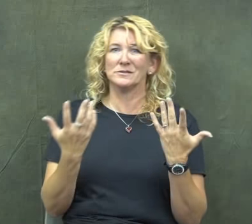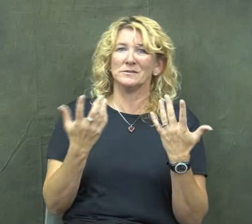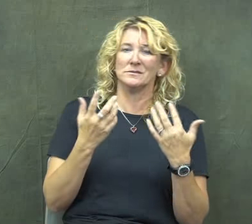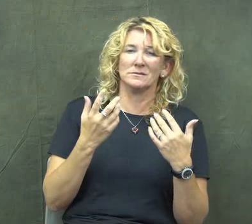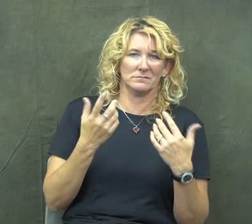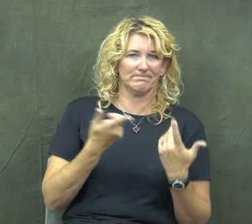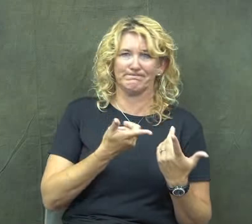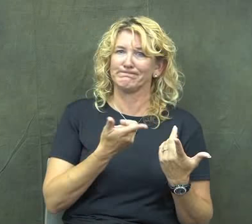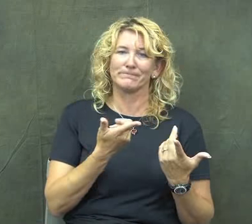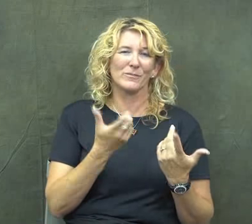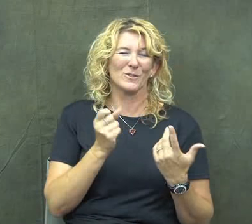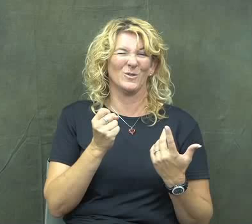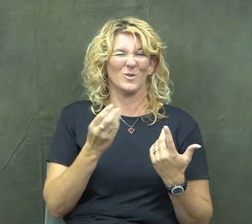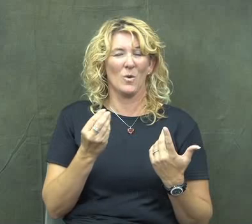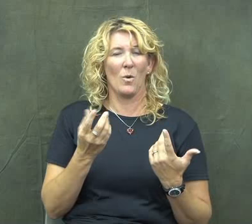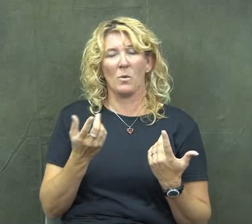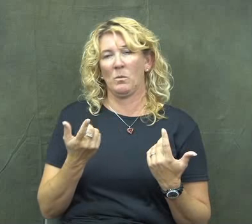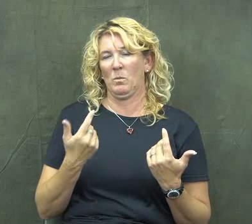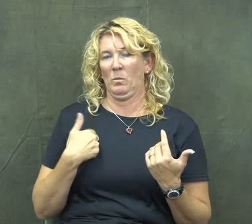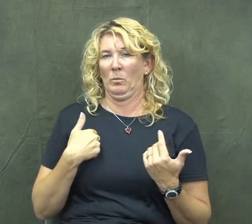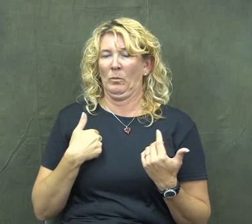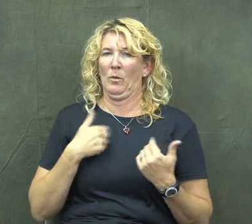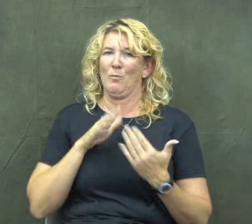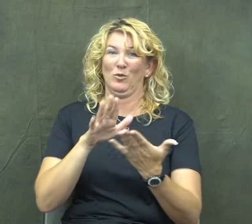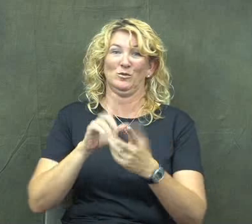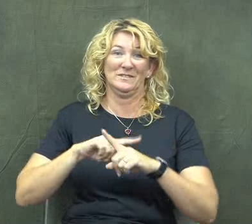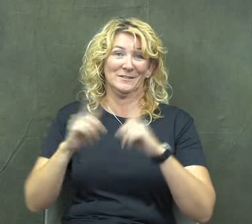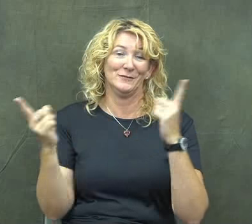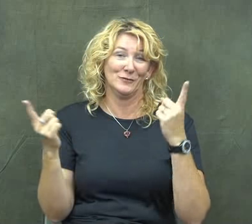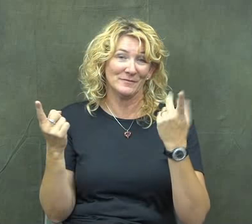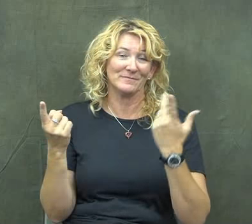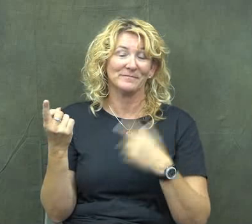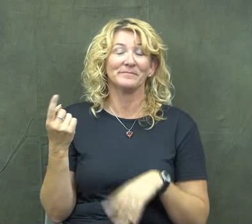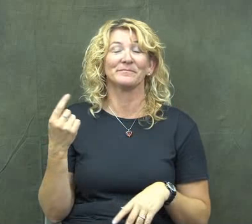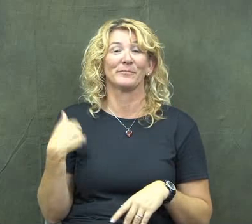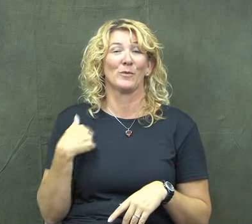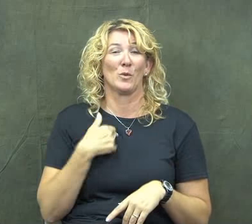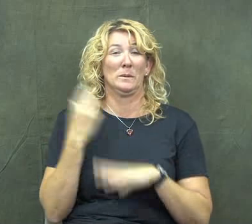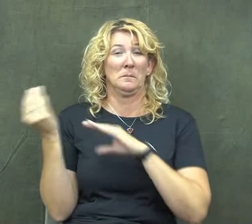sus otras opciones. Nuestro encuentro fue diferente.